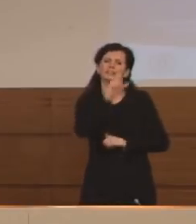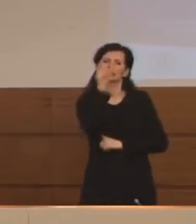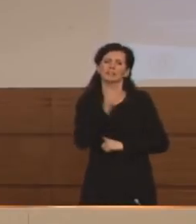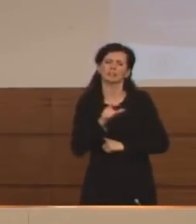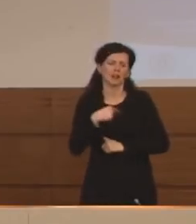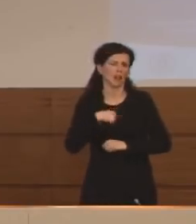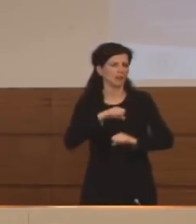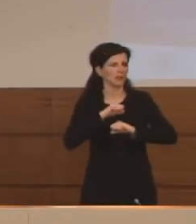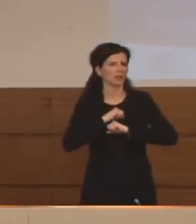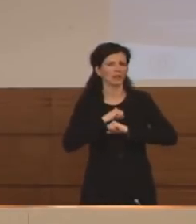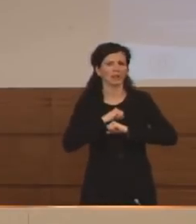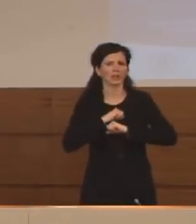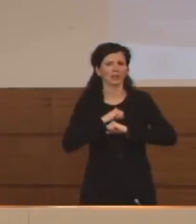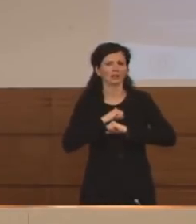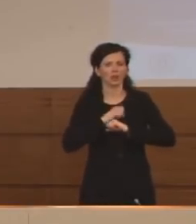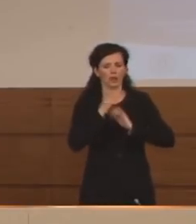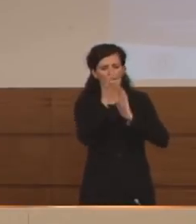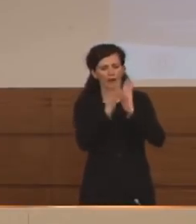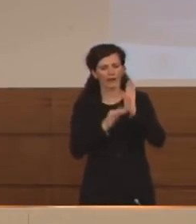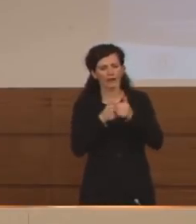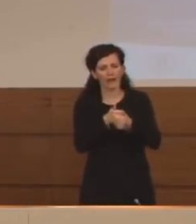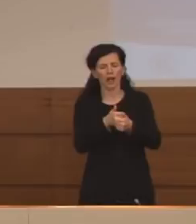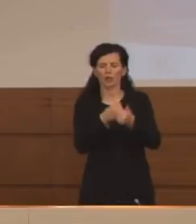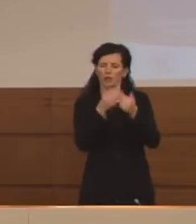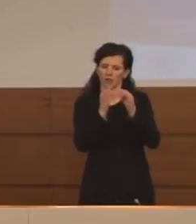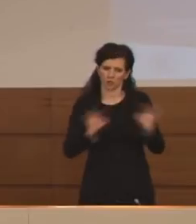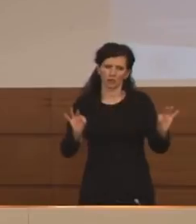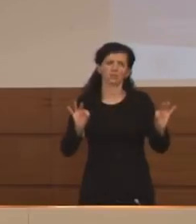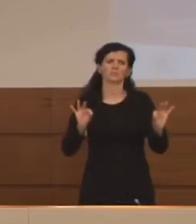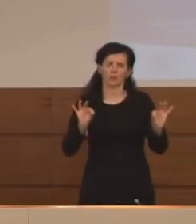di rispetto di quelle che sono le disposizioni che sno state impartite.